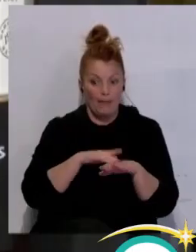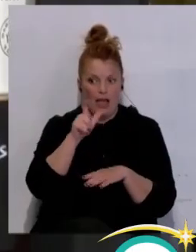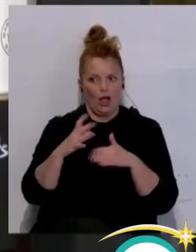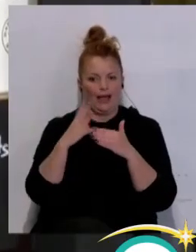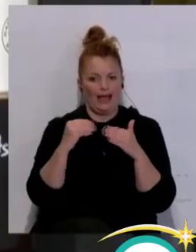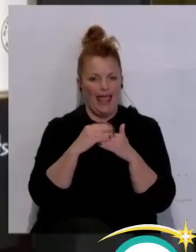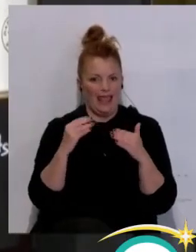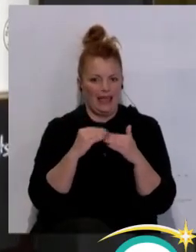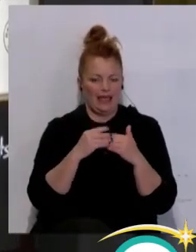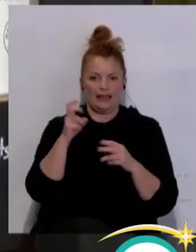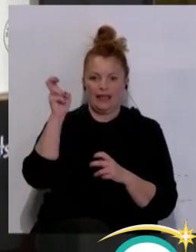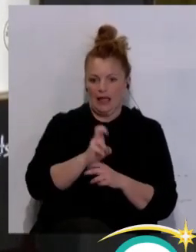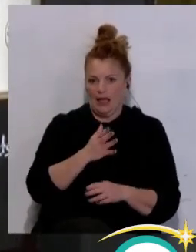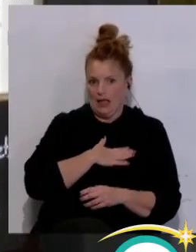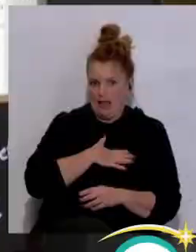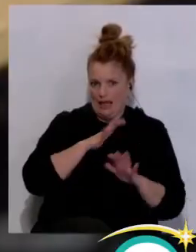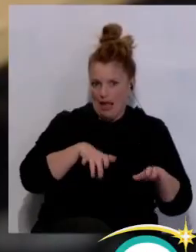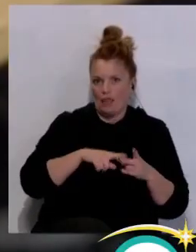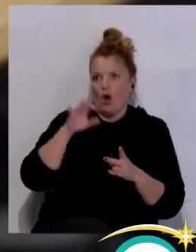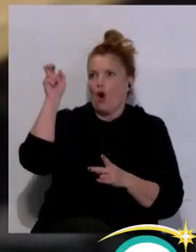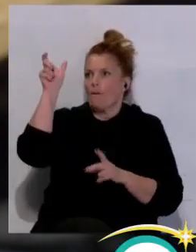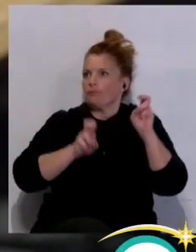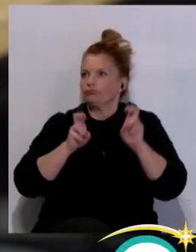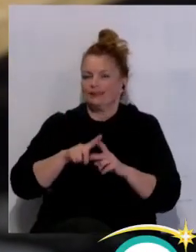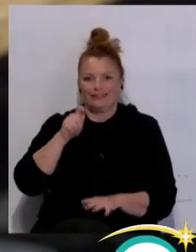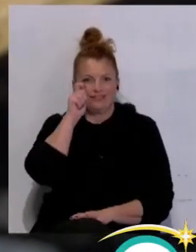y sobre todo el turista de aquí de la zona de que viene a visitar cad que ahora está muy de